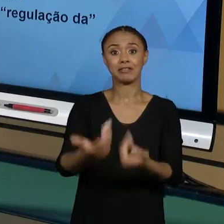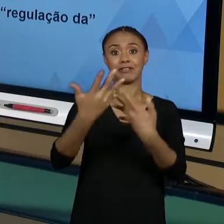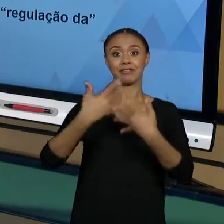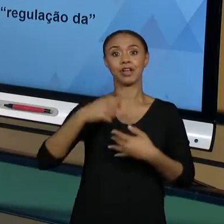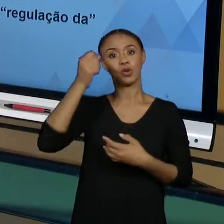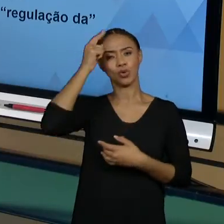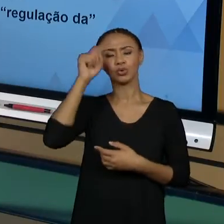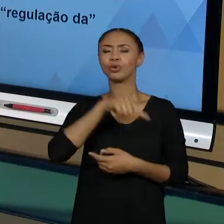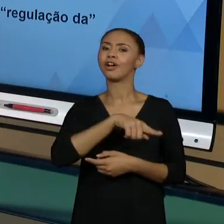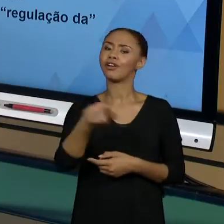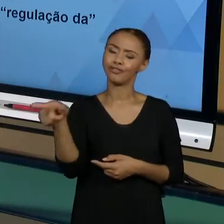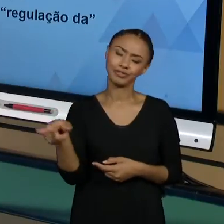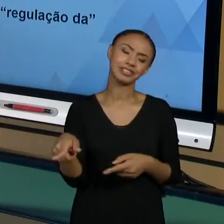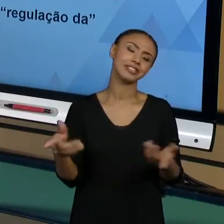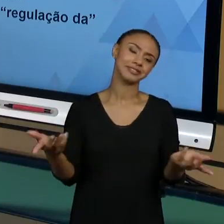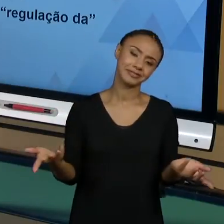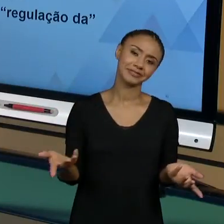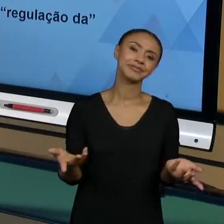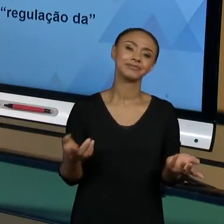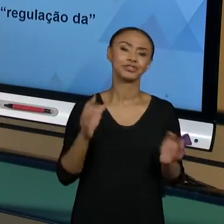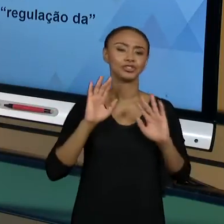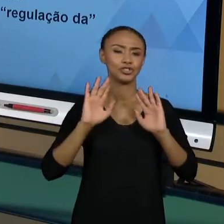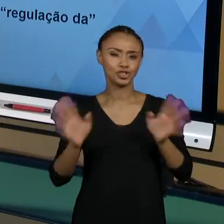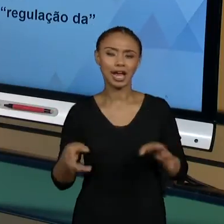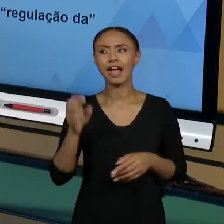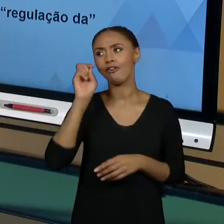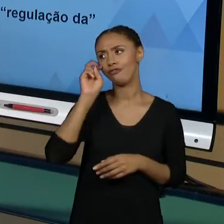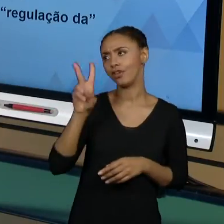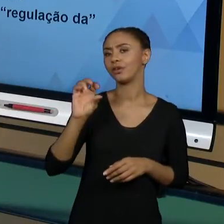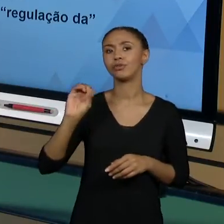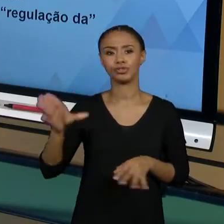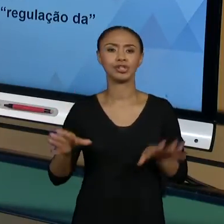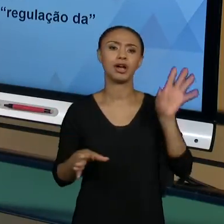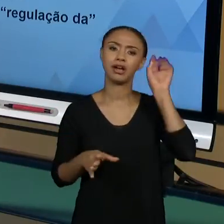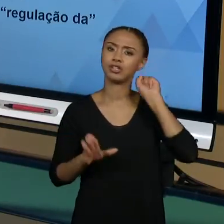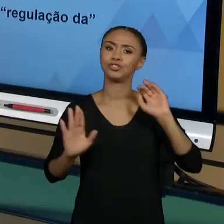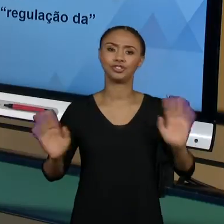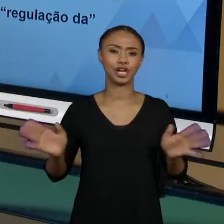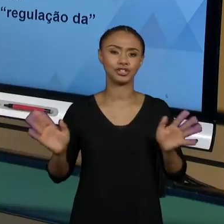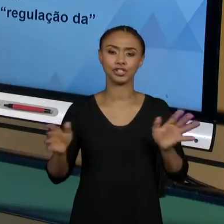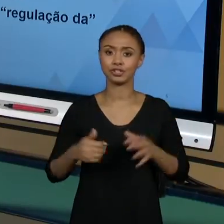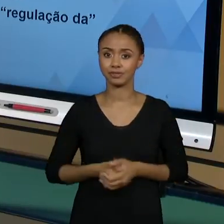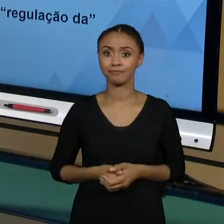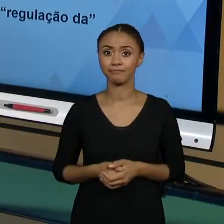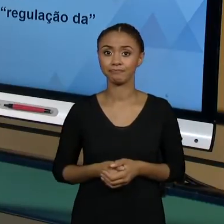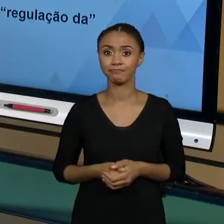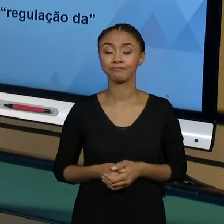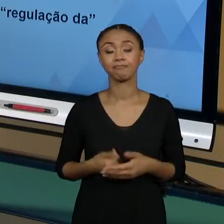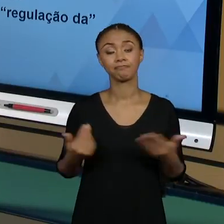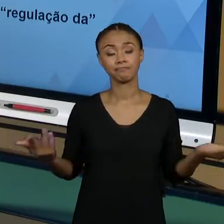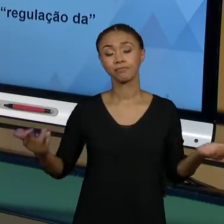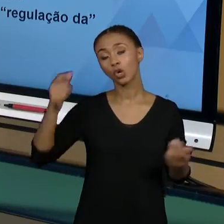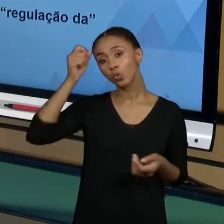OU JÁ VIU. E AÍ A CULTURA PARA OS ESTUDOS